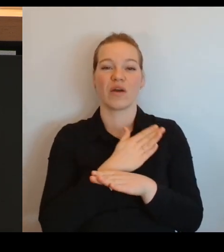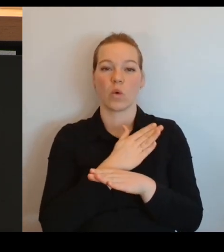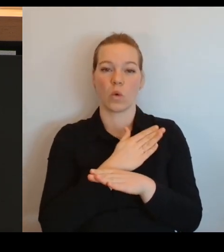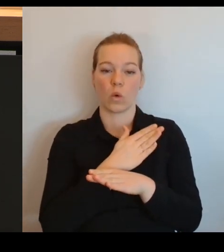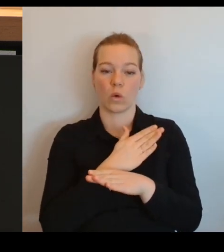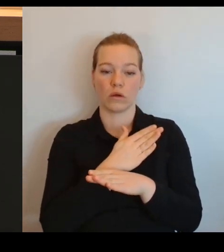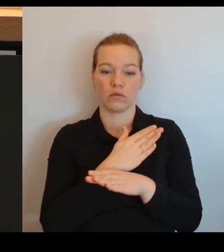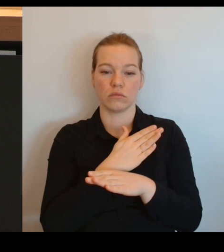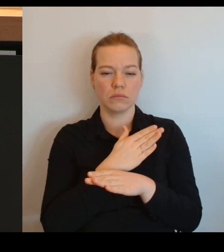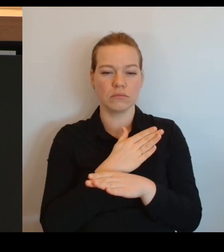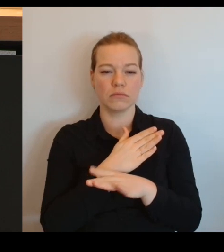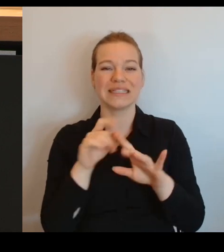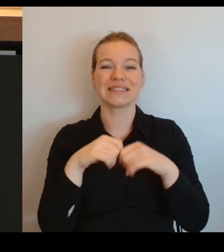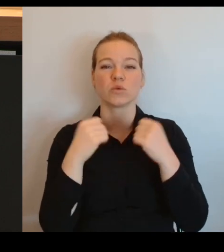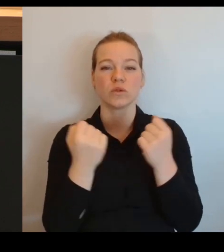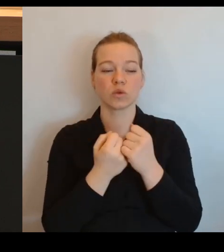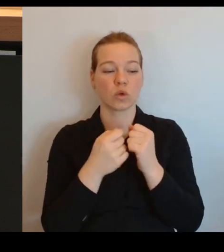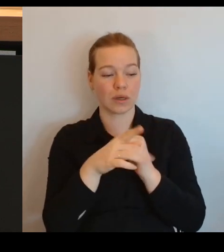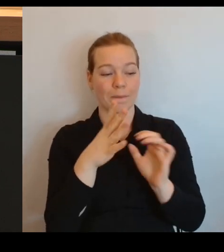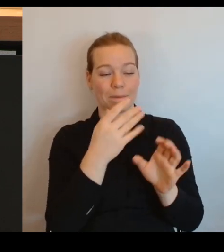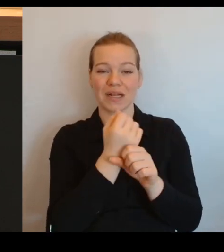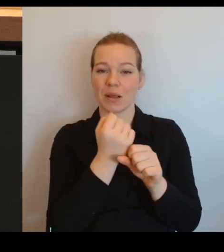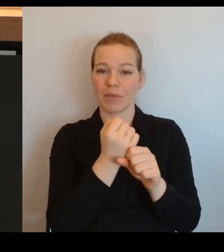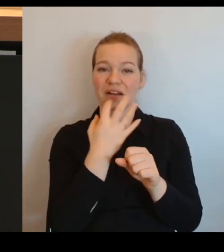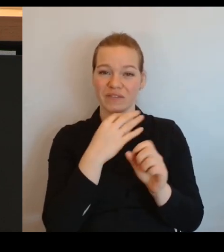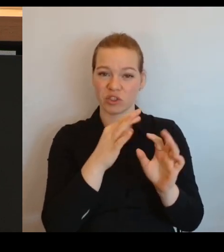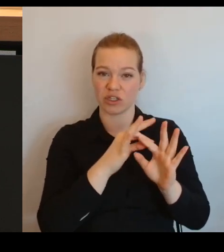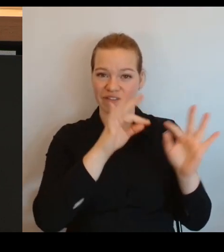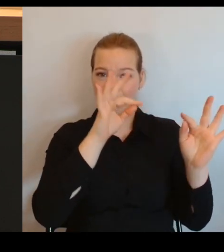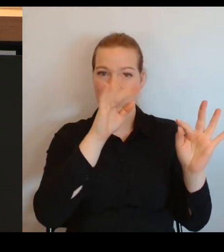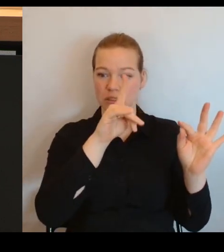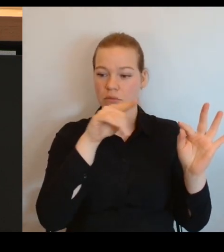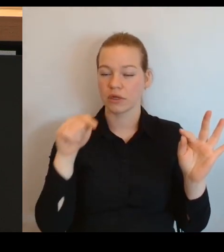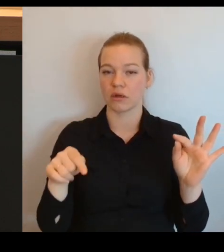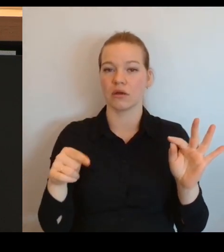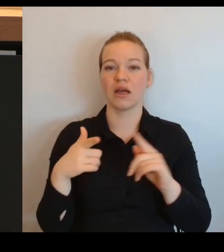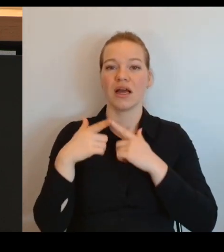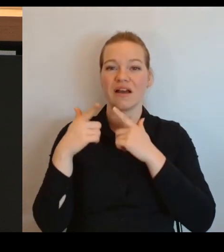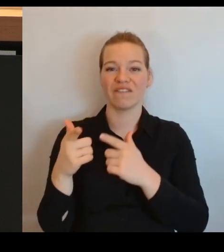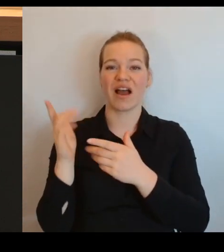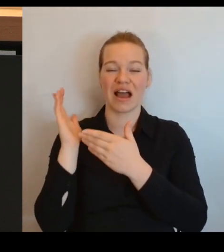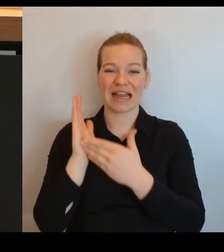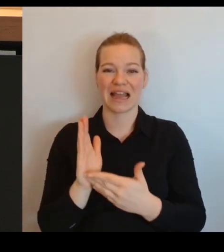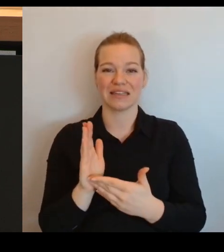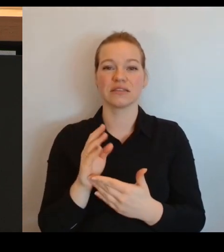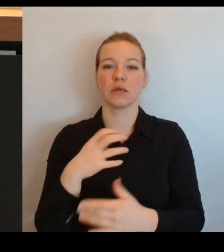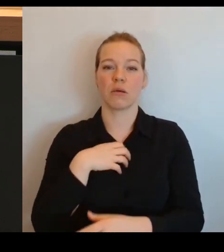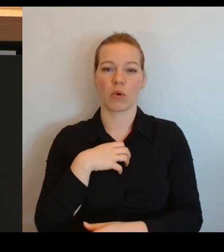ausgetragen, denn ein zu früh kommender Bus ist quasi ein Bus, den ich nicht mehr erreiche und der dann für mich gefühlt ausfällt.